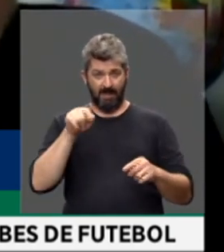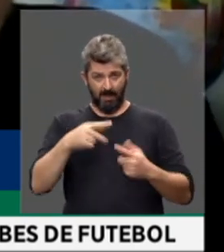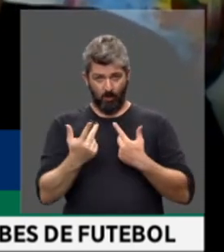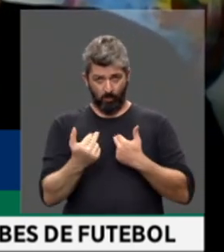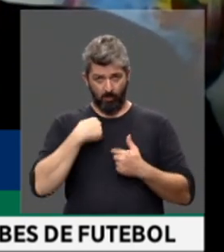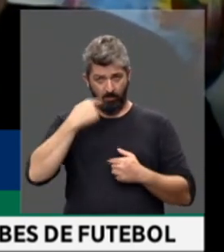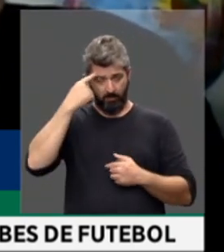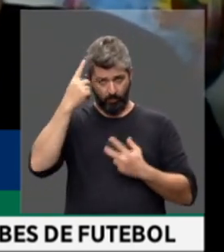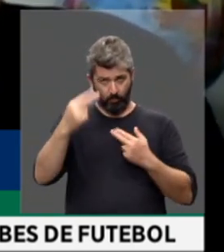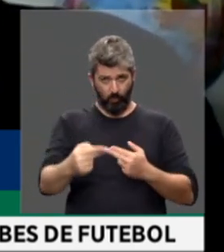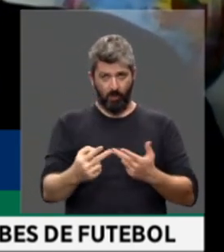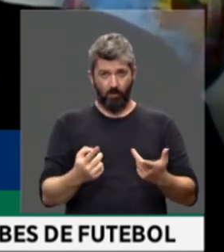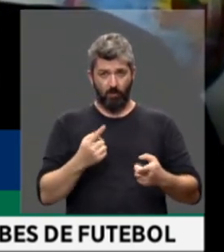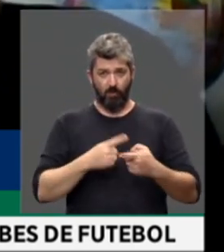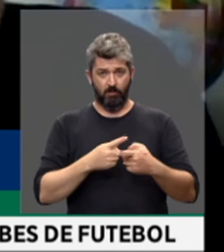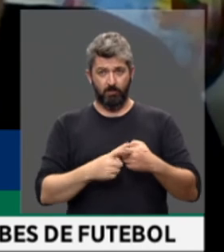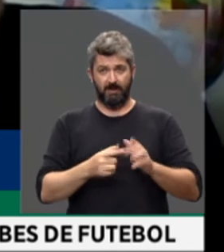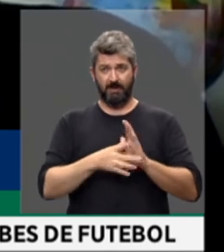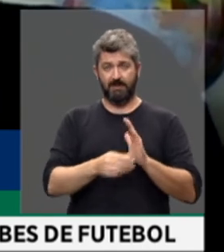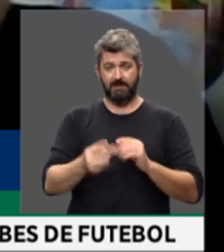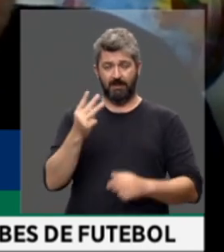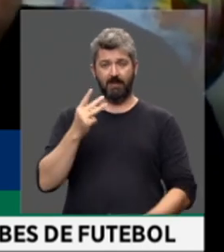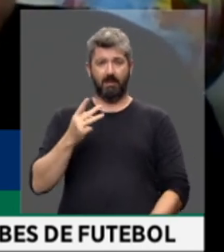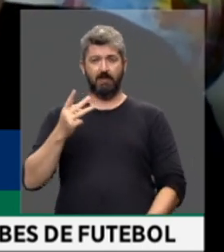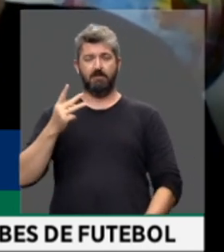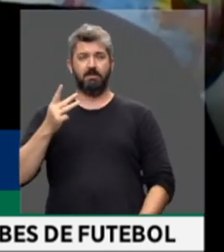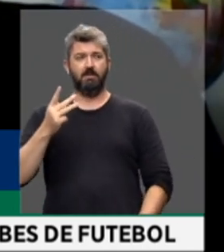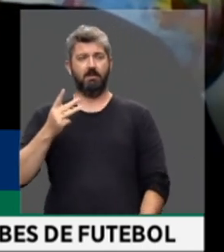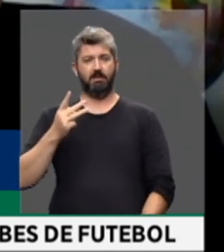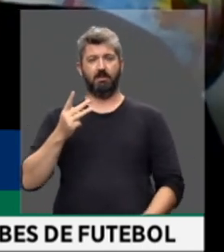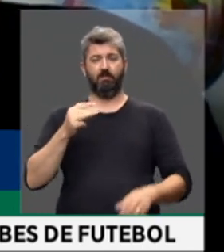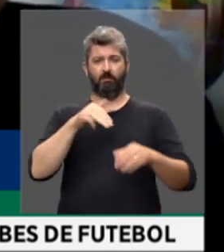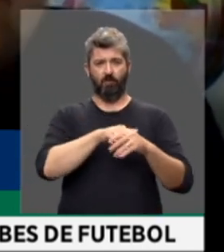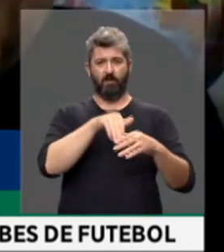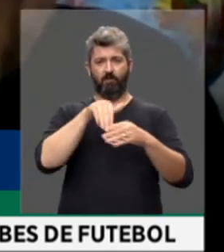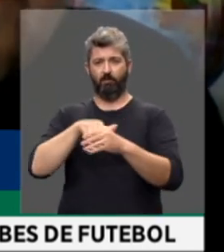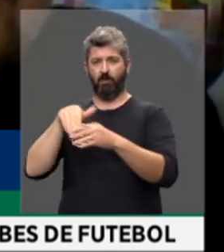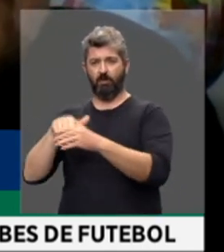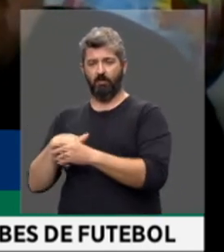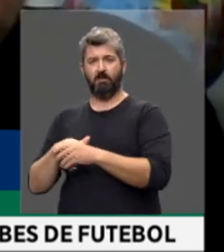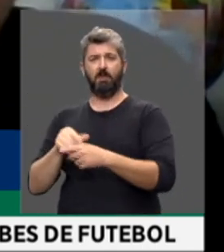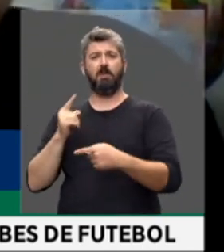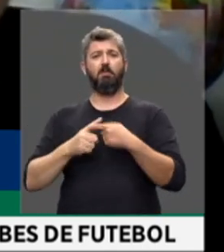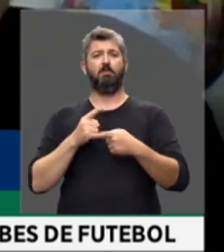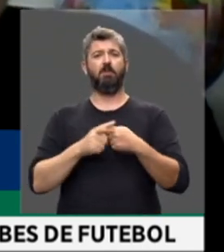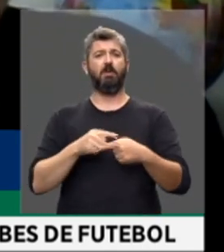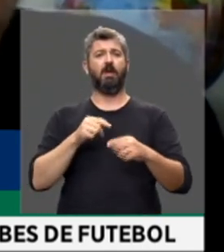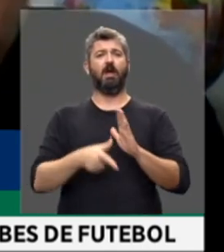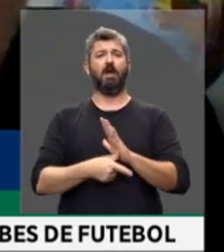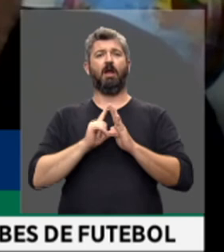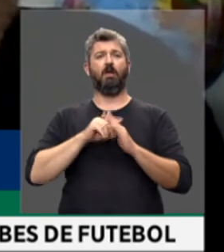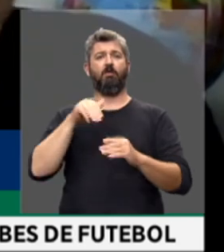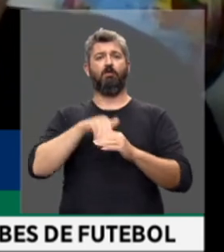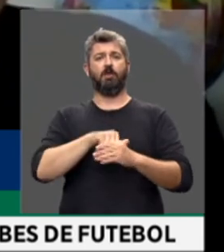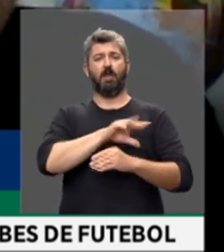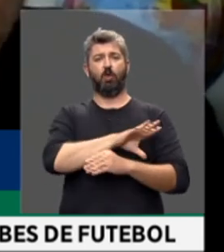DESTAQUES QUE O SENADO COLOCOU ADITIVOS OU... DE REPOSIÇÃ O... DOS TRÊS DESTAQUES QUE FORAM, DOS TRÊS, DAS TRÊS ALTERAÇÕES QUE FORAM FEITAS, A BANCADA DO PT E DO PCDOB